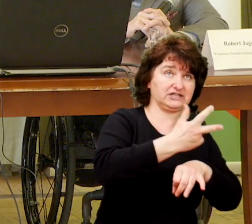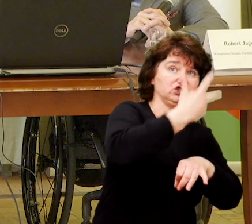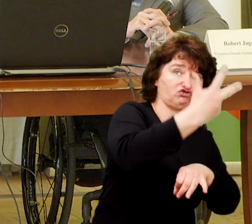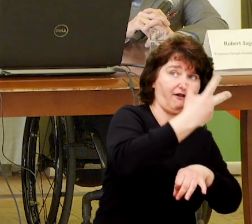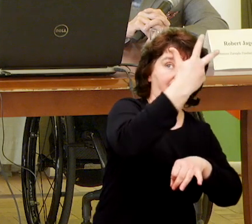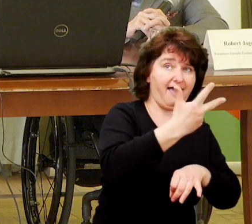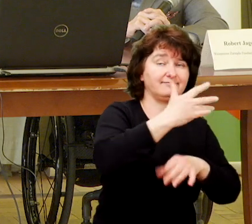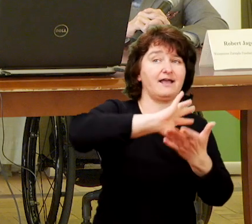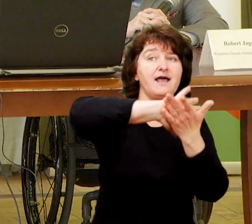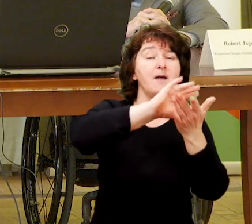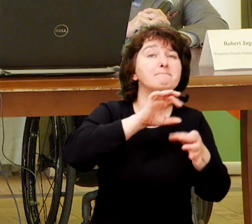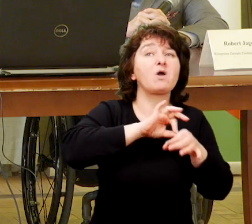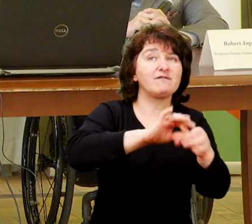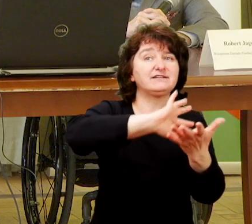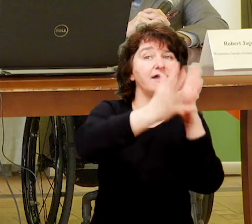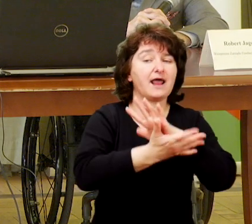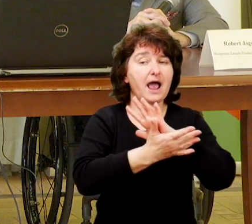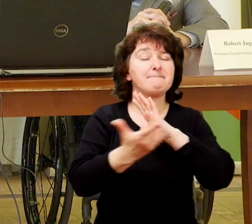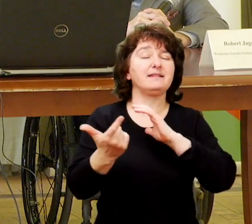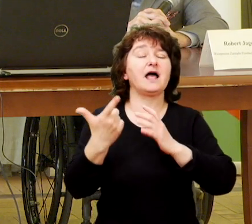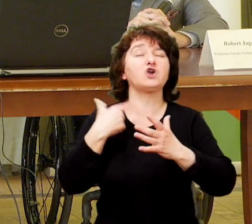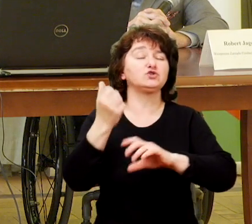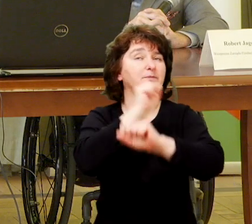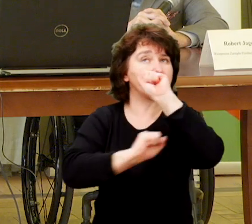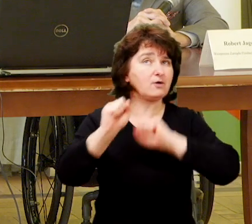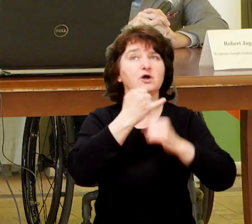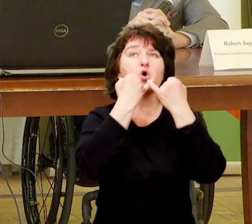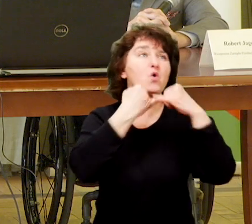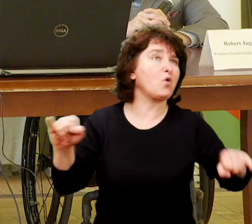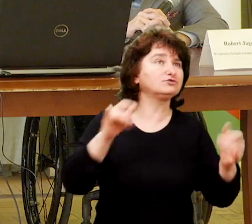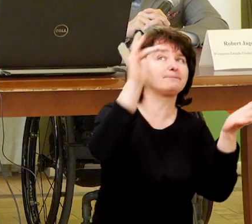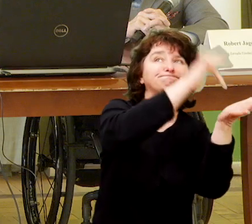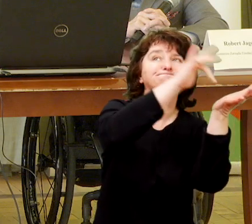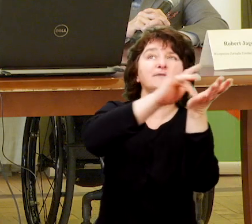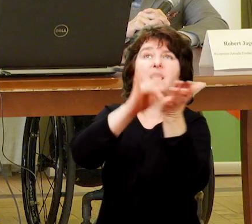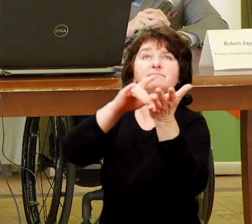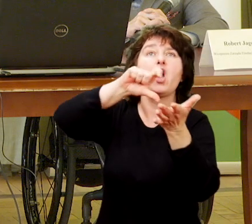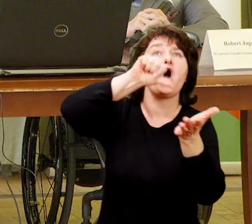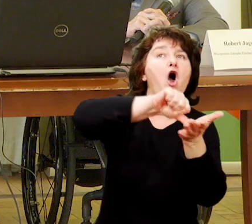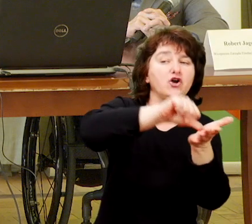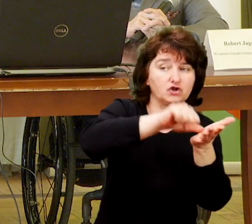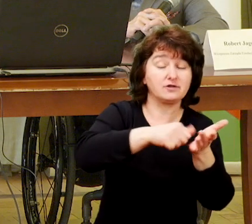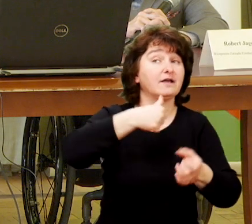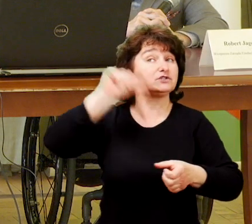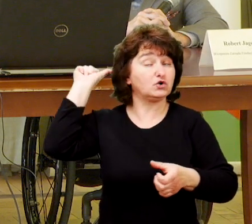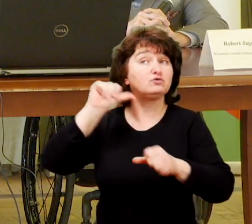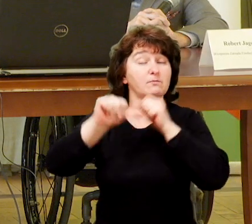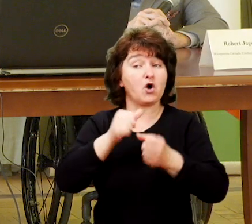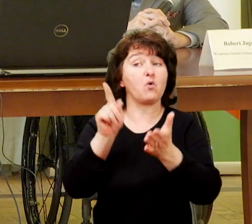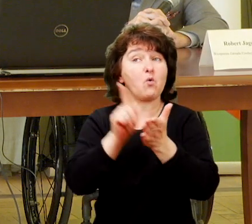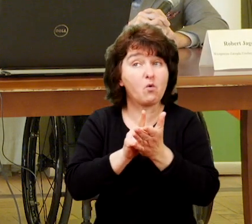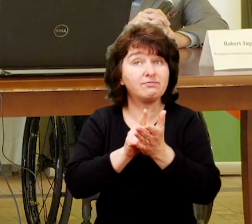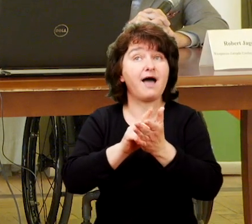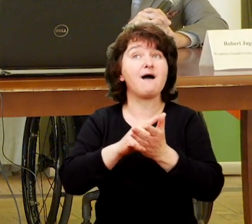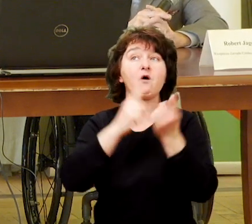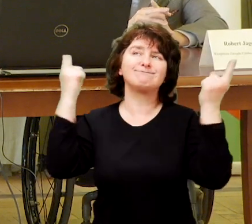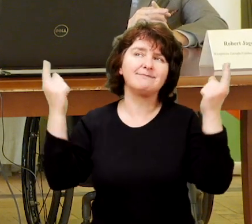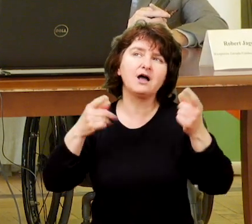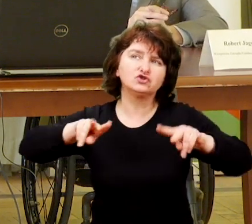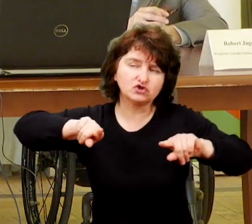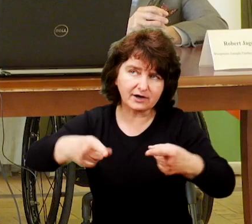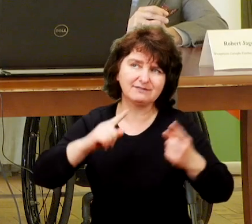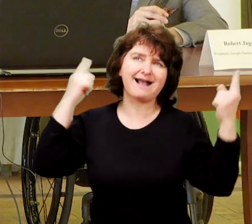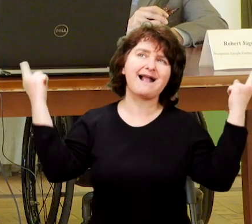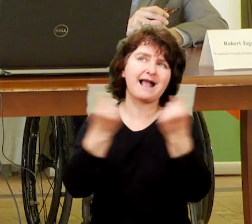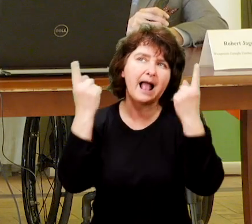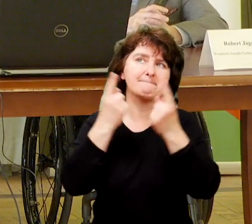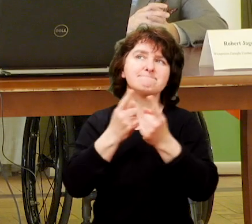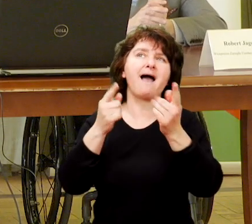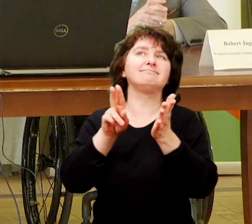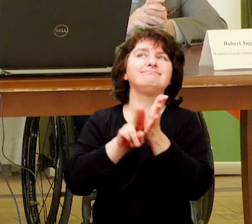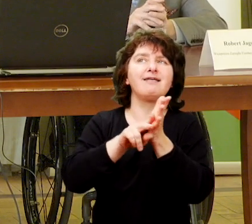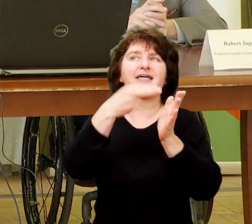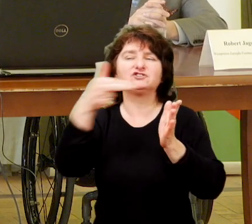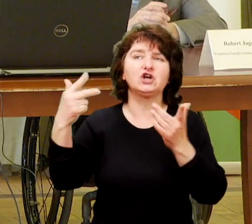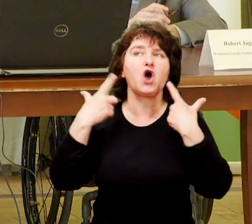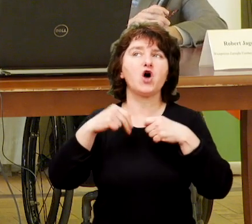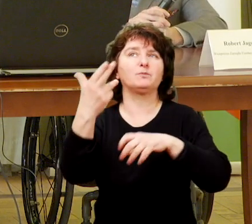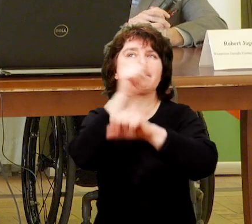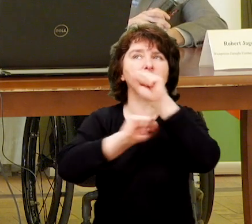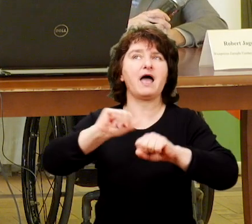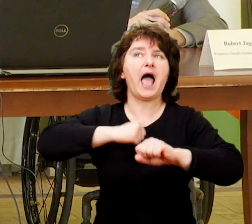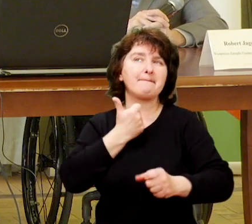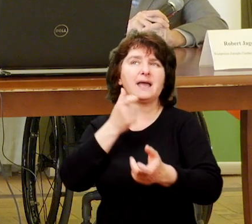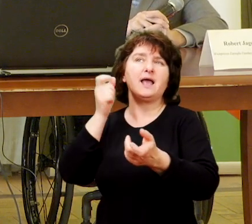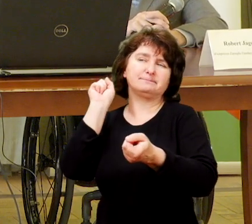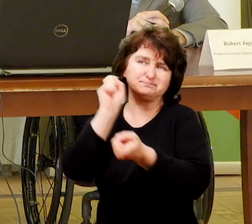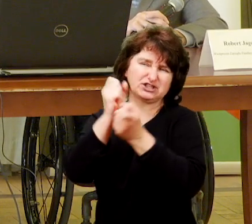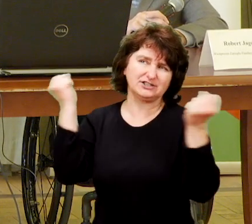Dwa duże projekty trzyletnie na prowadzenie rehabilitacji osób niepełnosprawnych w różnych typach placówek i w zeszłym roku zorganizowaliśmy kampanię społeczną na rzecz osób z niepełnosprawnością,